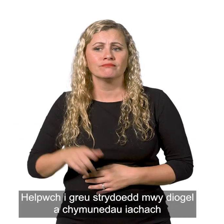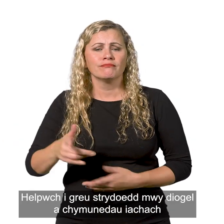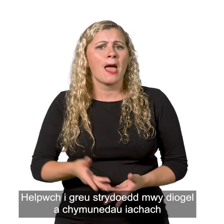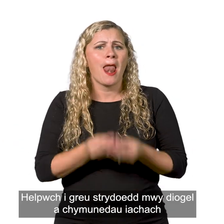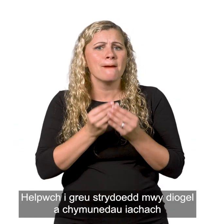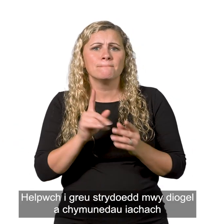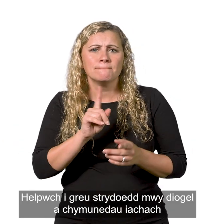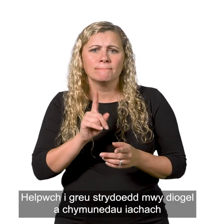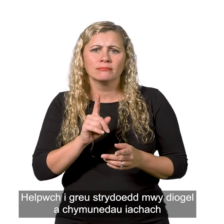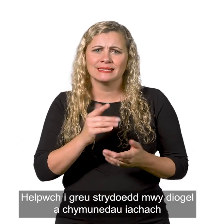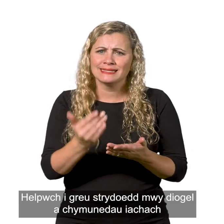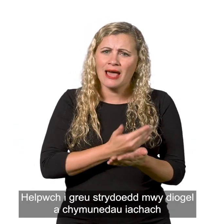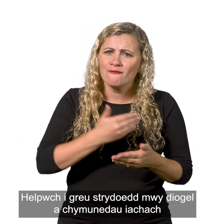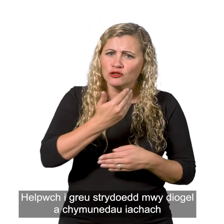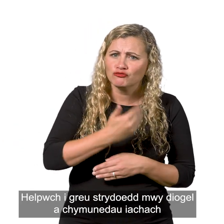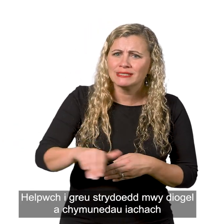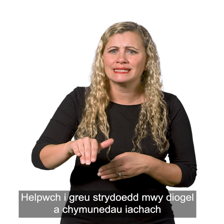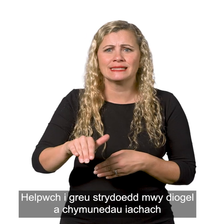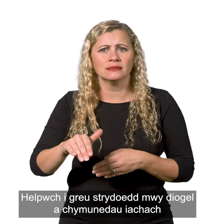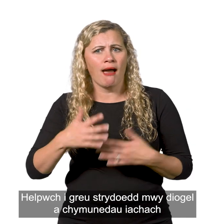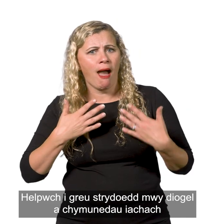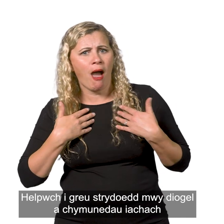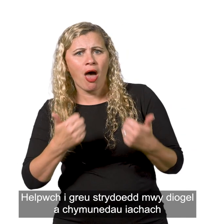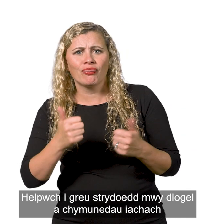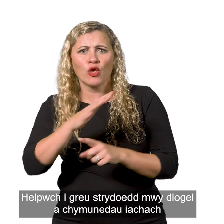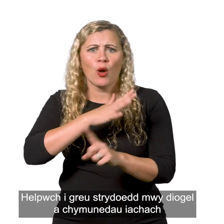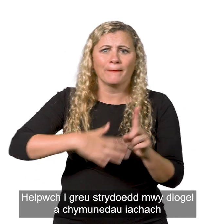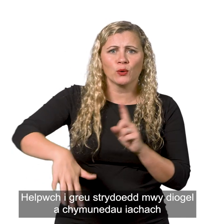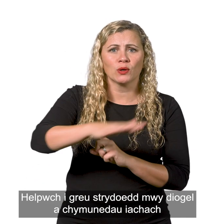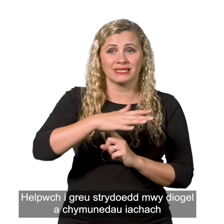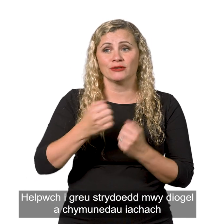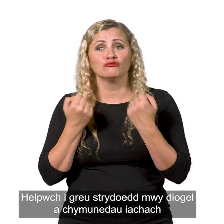Helpwch i greu strydoedd mwy diogel a chymunedau iachach: